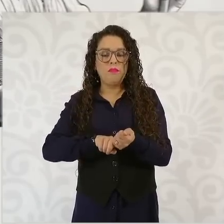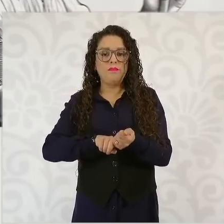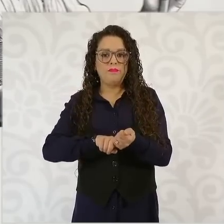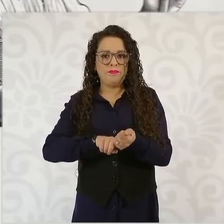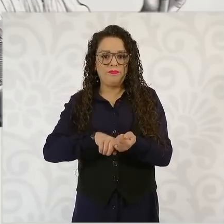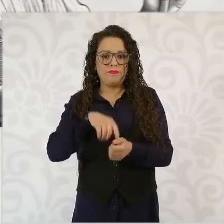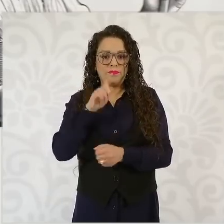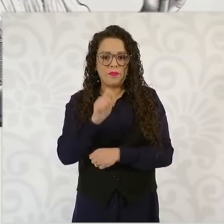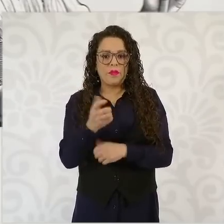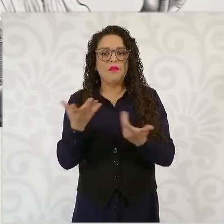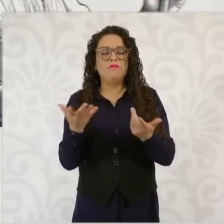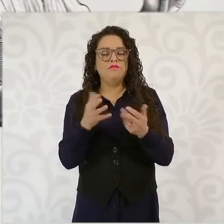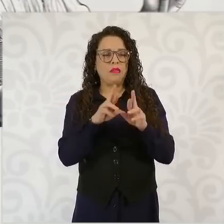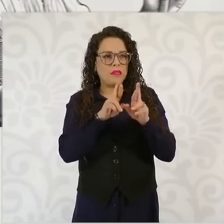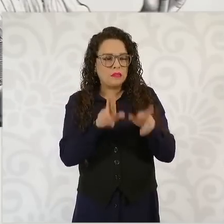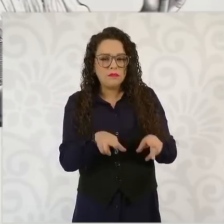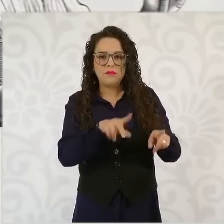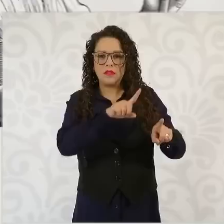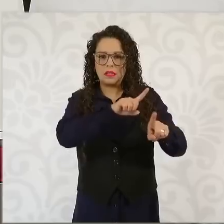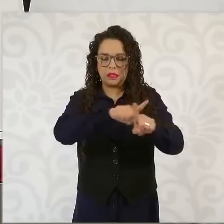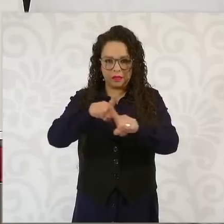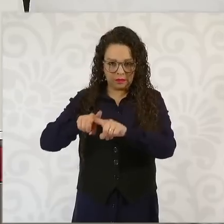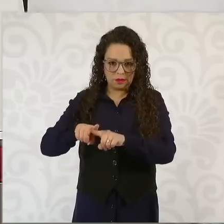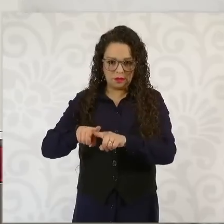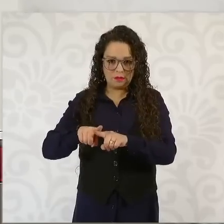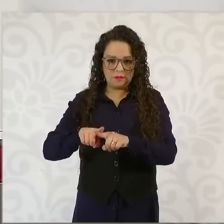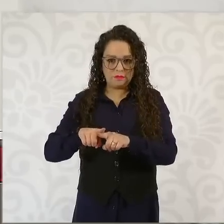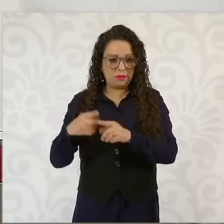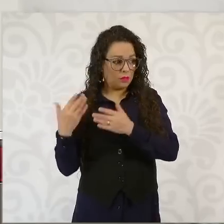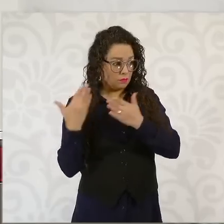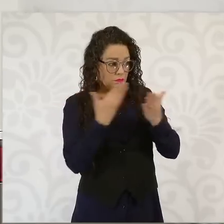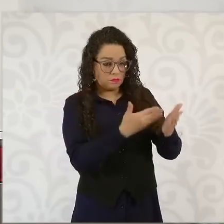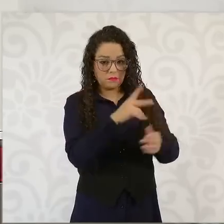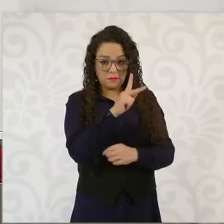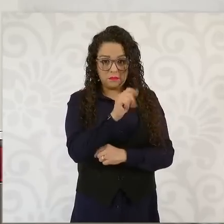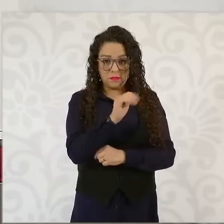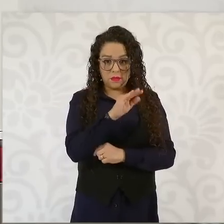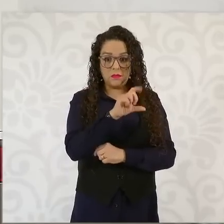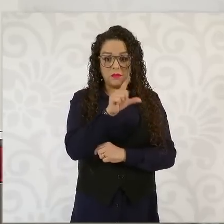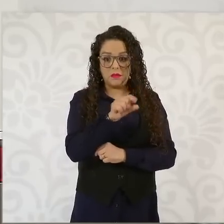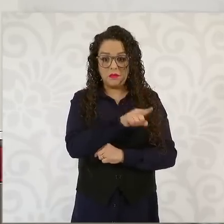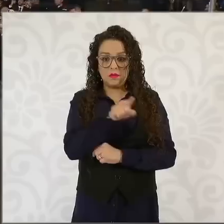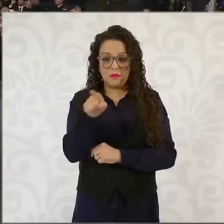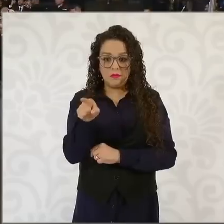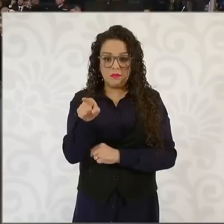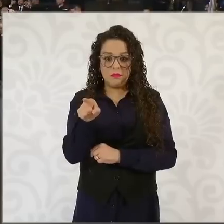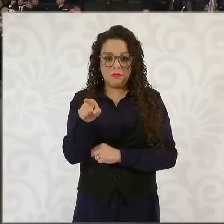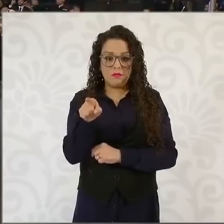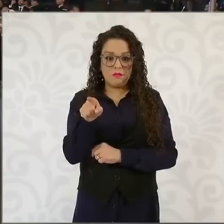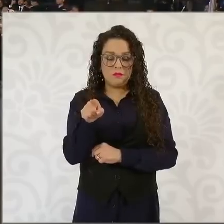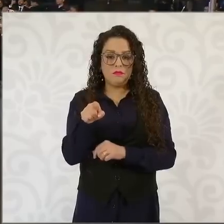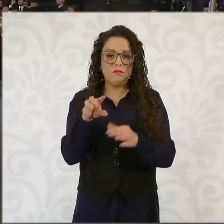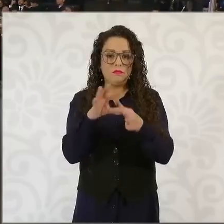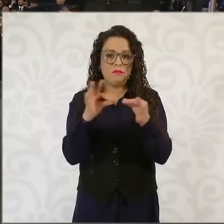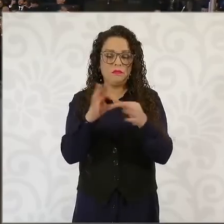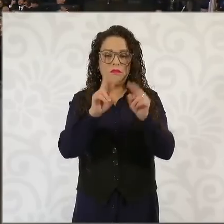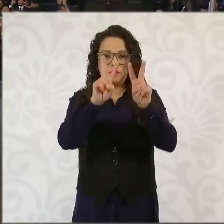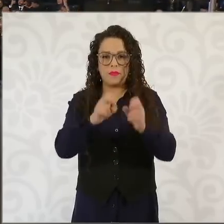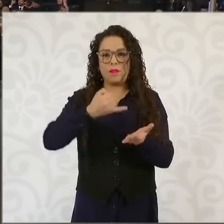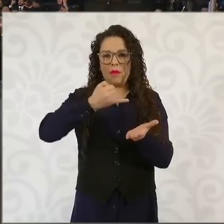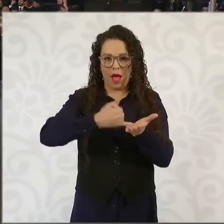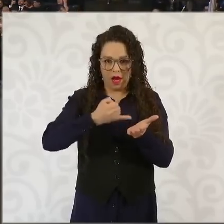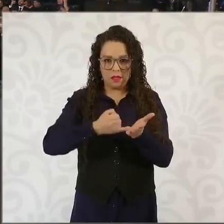permite presidenta le cedería el uso de la voz a Pablo y después ya toco arancel Pablo por favor